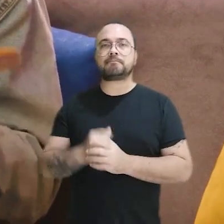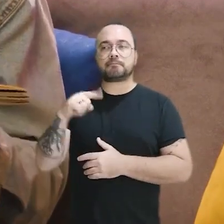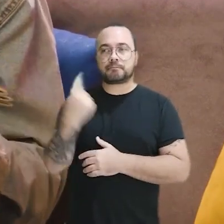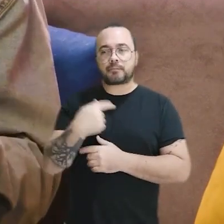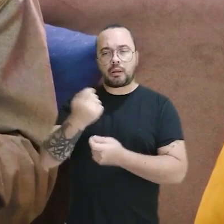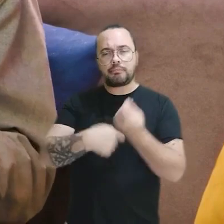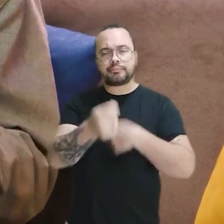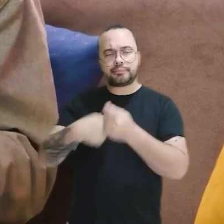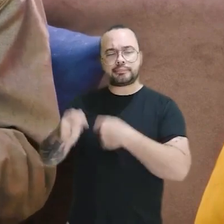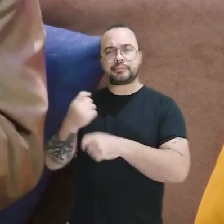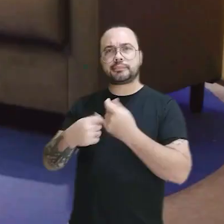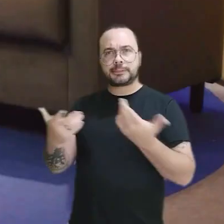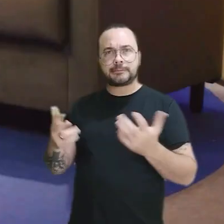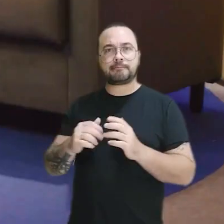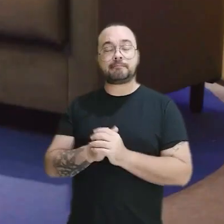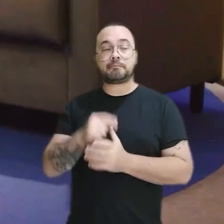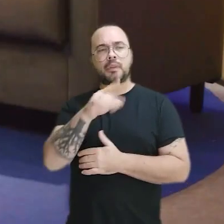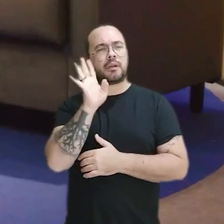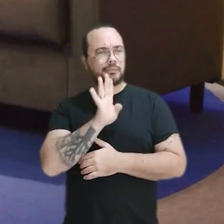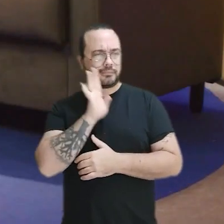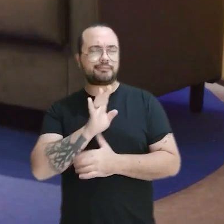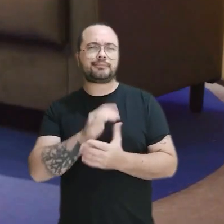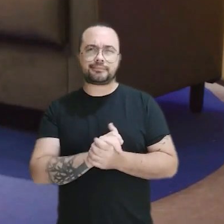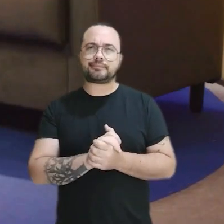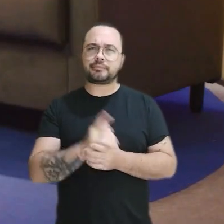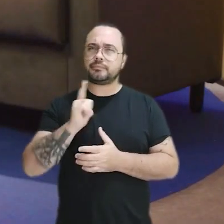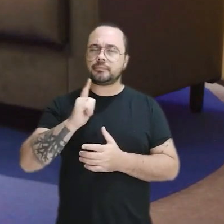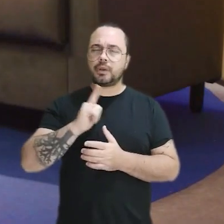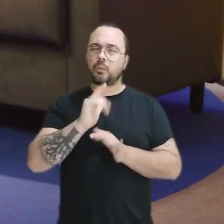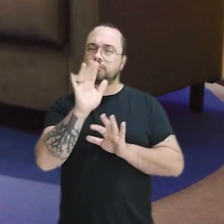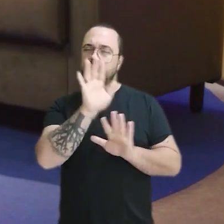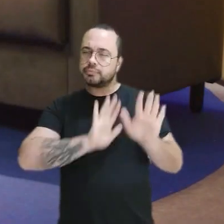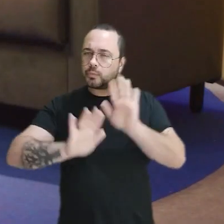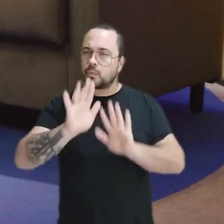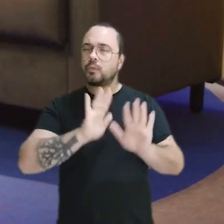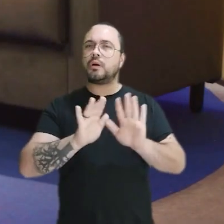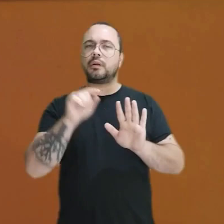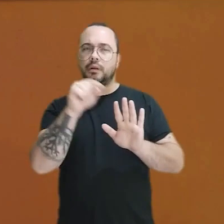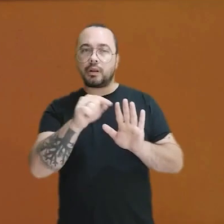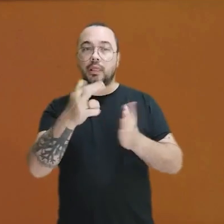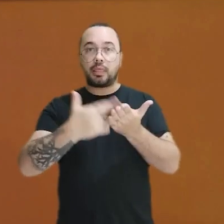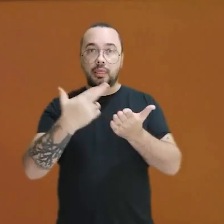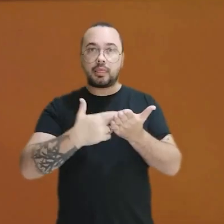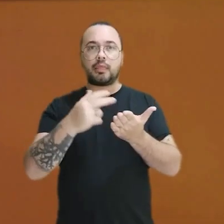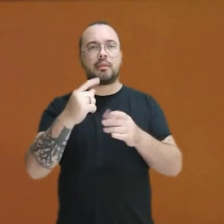isso aqui, sabe, é outra parada. Isso é muito legal, porque tem todo um cuidado desde a estética da revista, porque ela é colecionável, né,